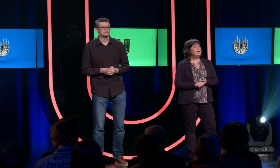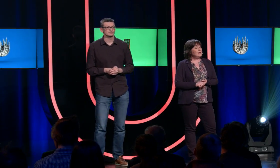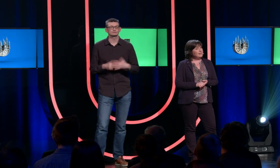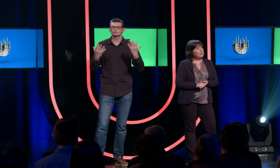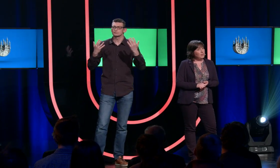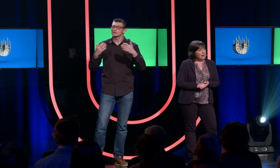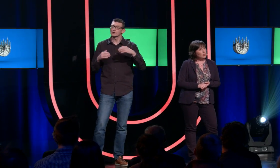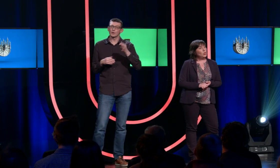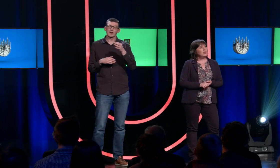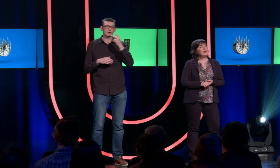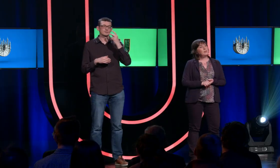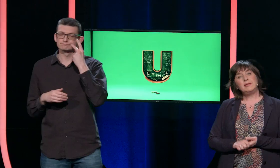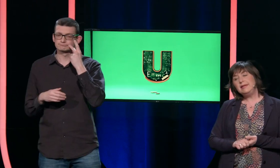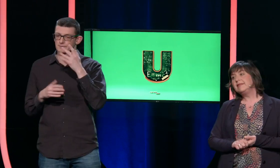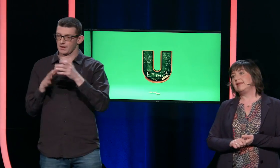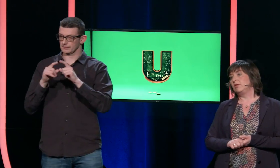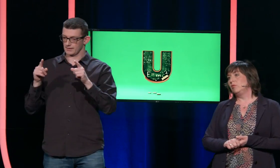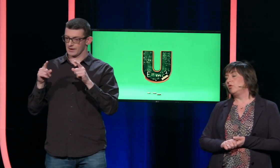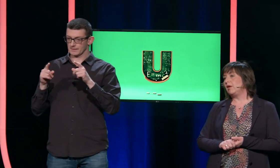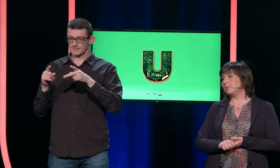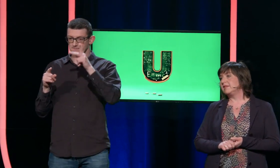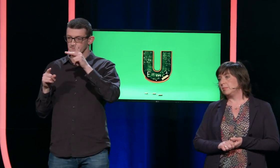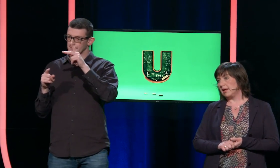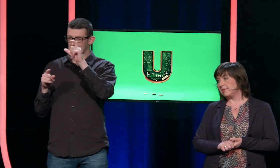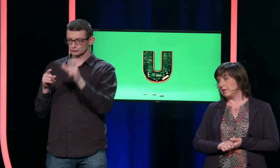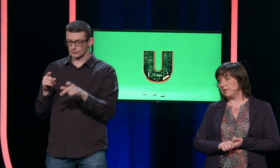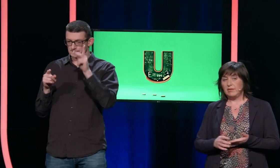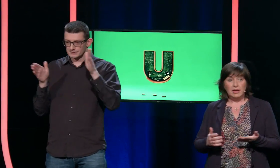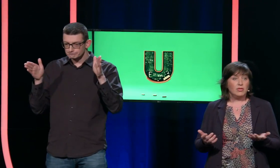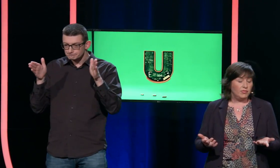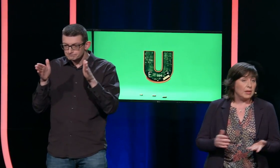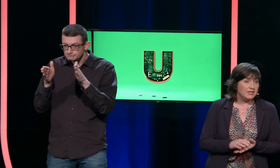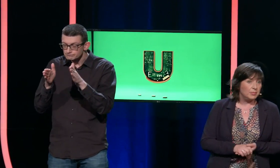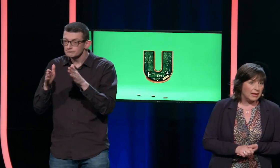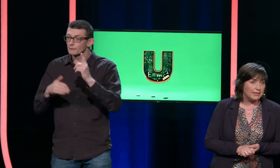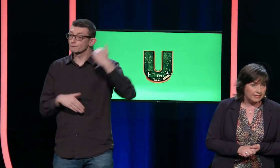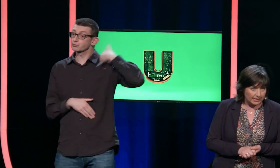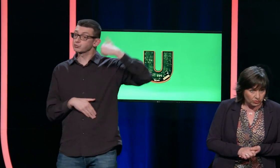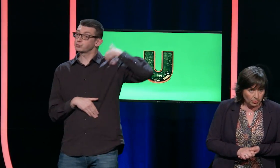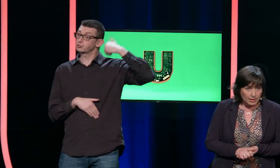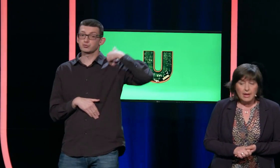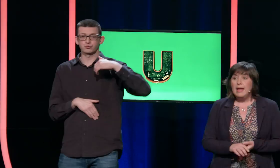Er is in Vlaanderen ook een expertisecentrum voor Vlaamse Gebarentaal, dat heet het Vlaams Gebarentaal Centrum